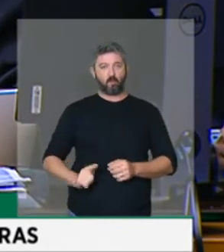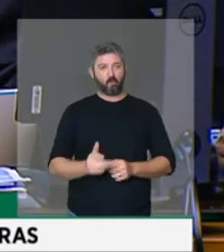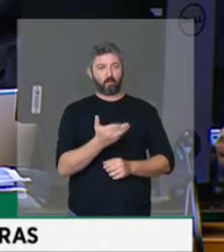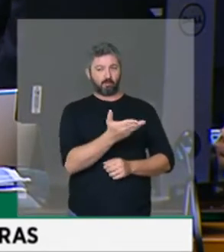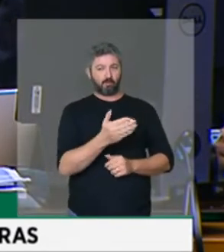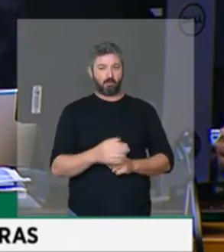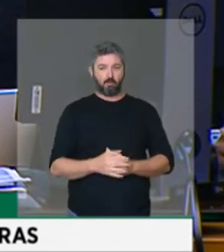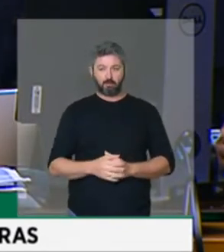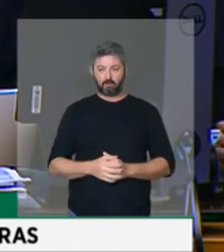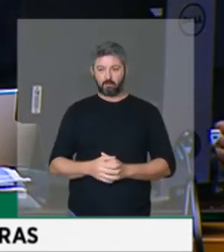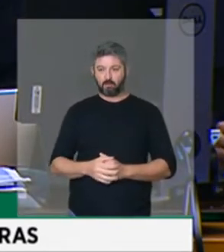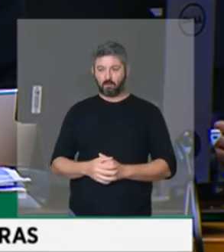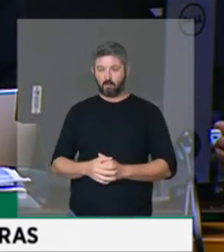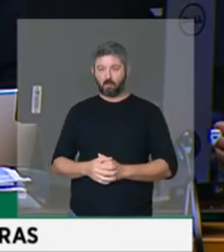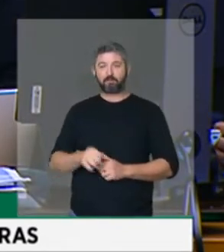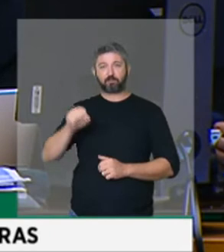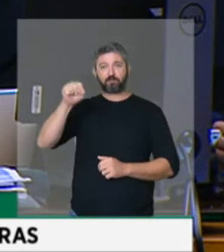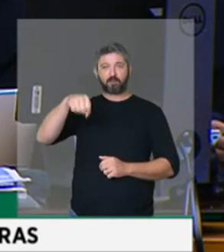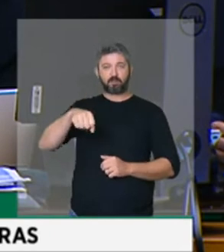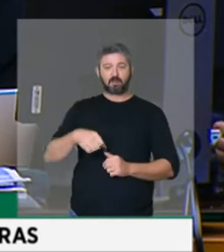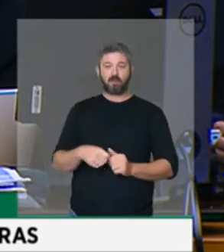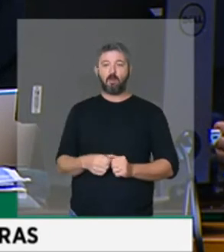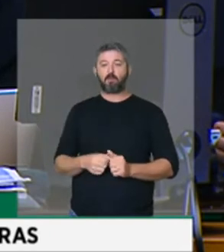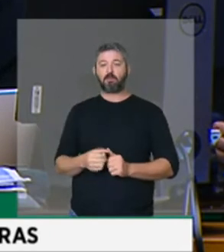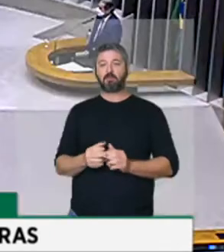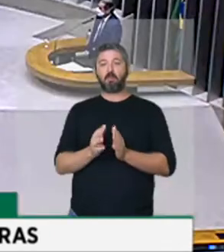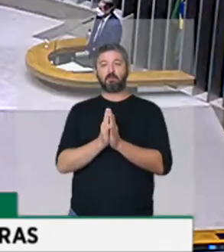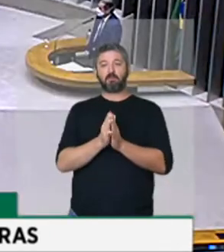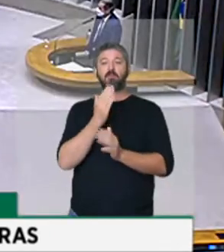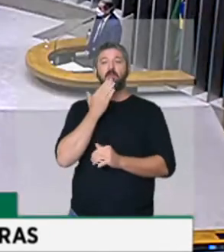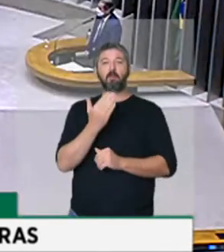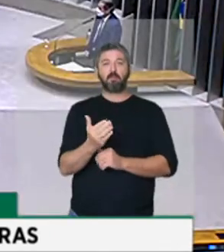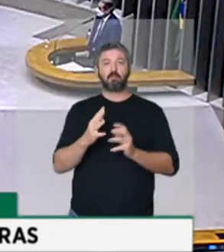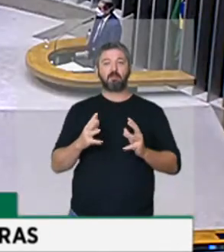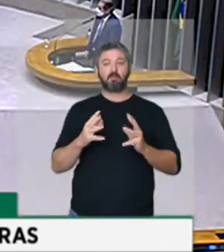SSIA, ÁFRICA DO SUL, NORUEGA, ESTÃO EXATAMENTE INDO EM SENTIDO CONTRÁRIO, POR ISSO A OPOSIÇÃO ORIENTA NÃO A ESSA